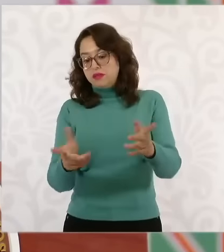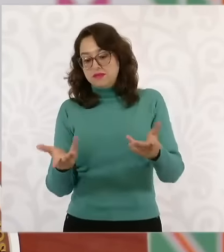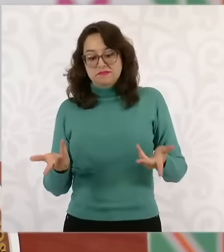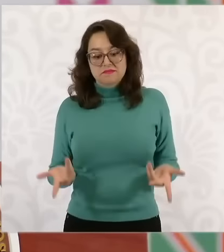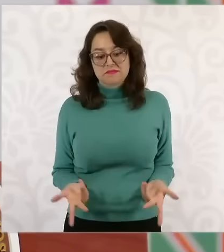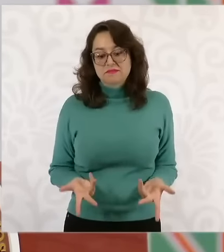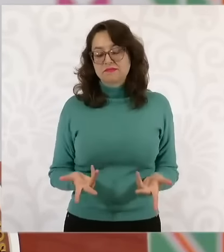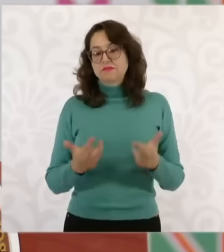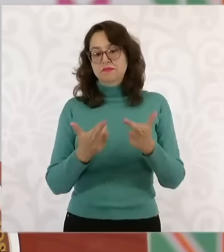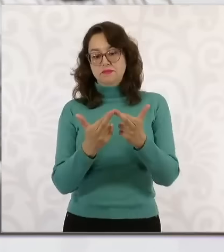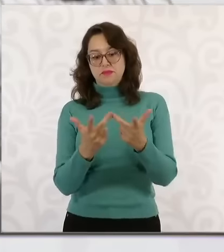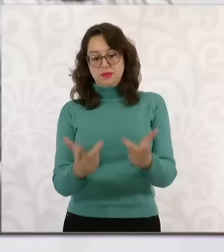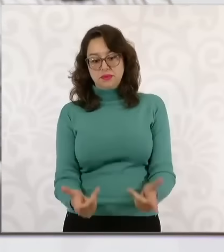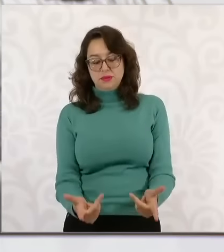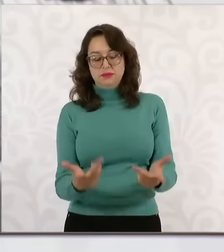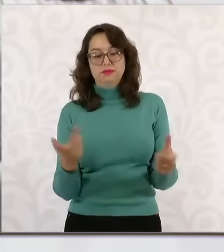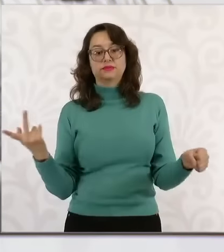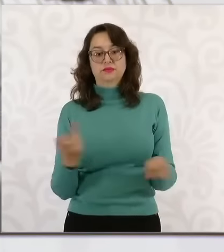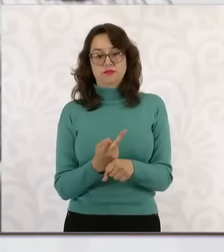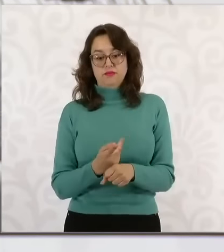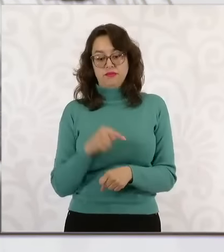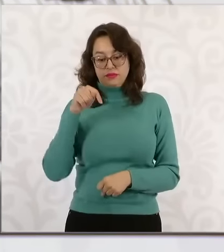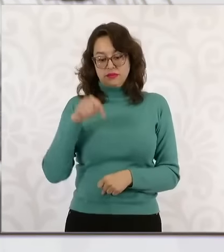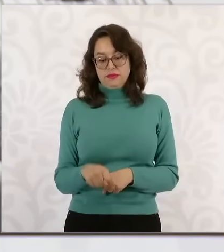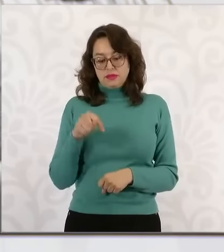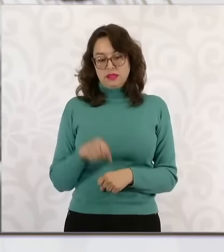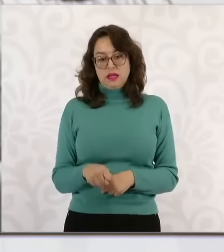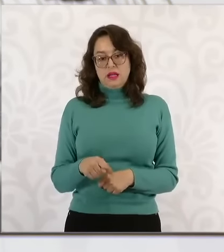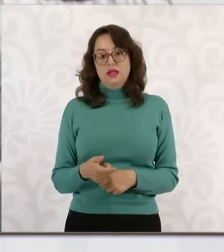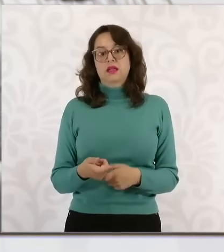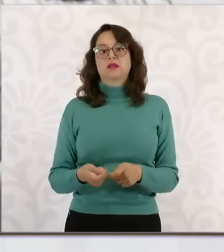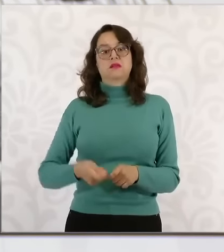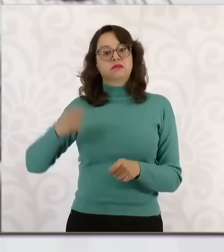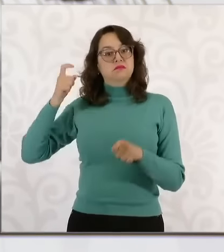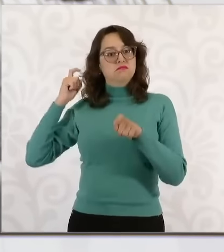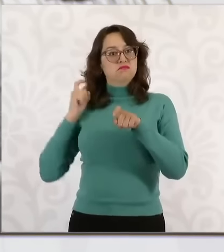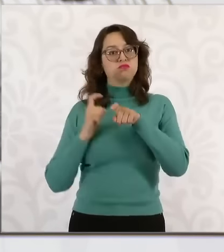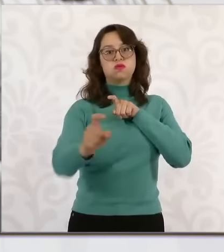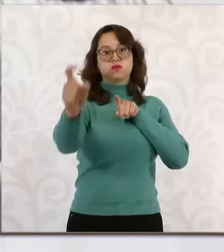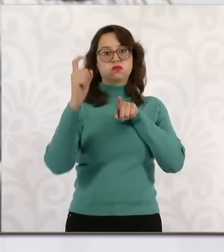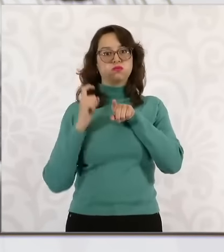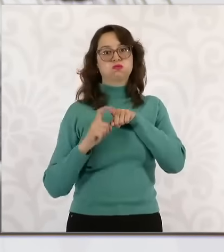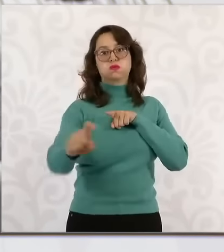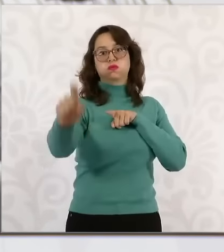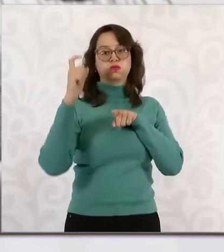Entonces se llega a la localidad principal y de ahí se envía el alimento y el agua por una